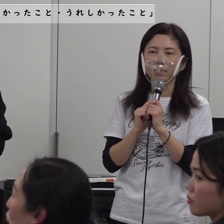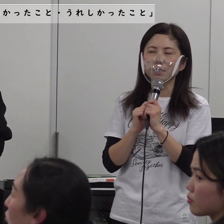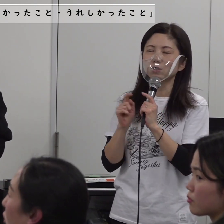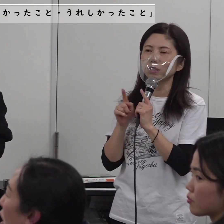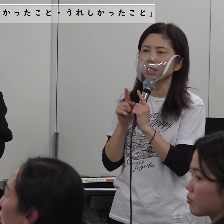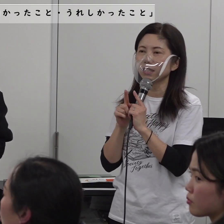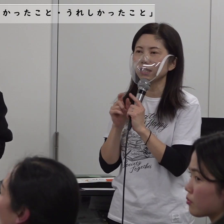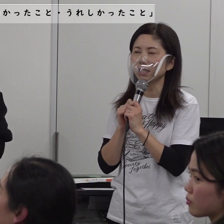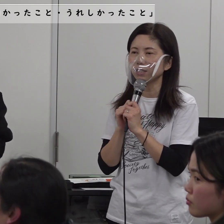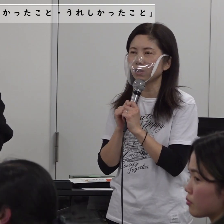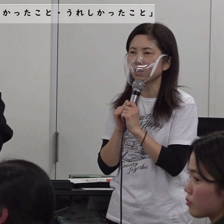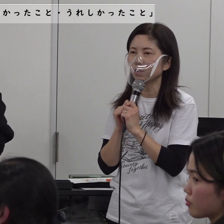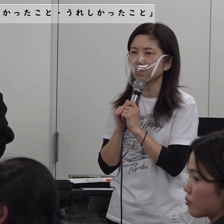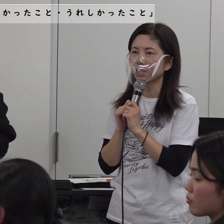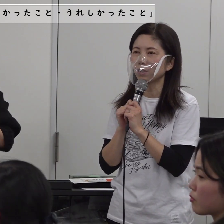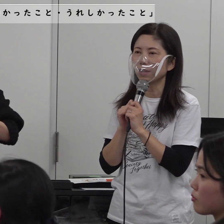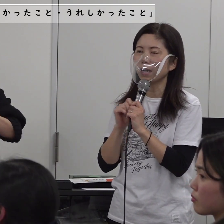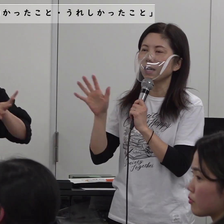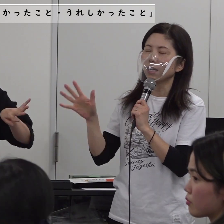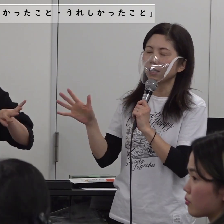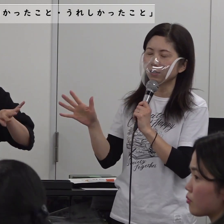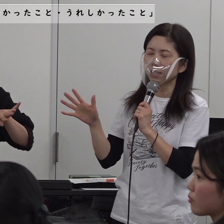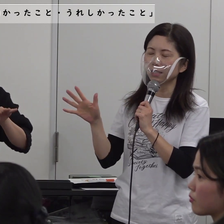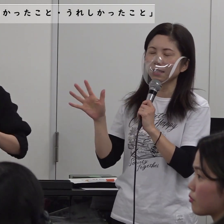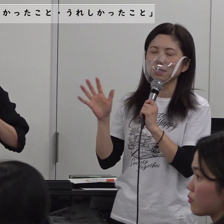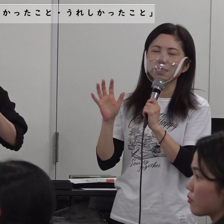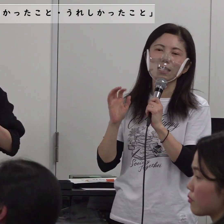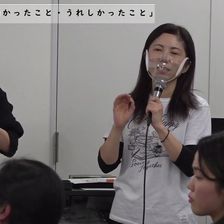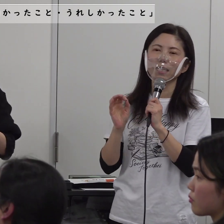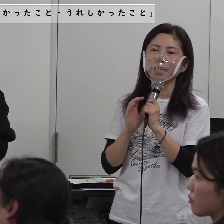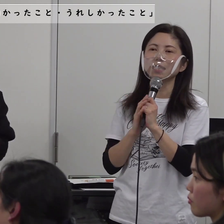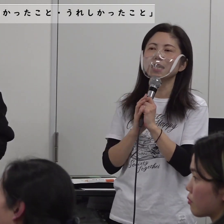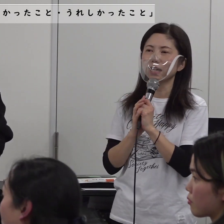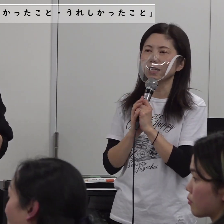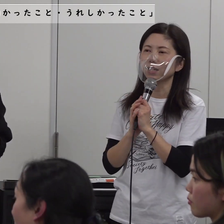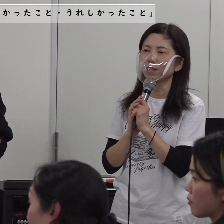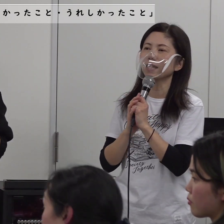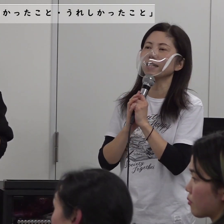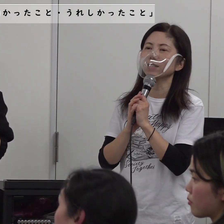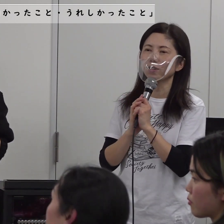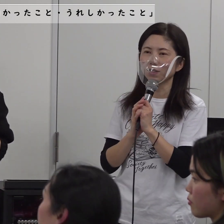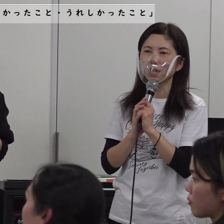一緒にいられない状況っていうのはユーザーさんたちからしたら ありえないわけですよね